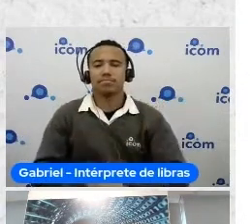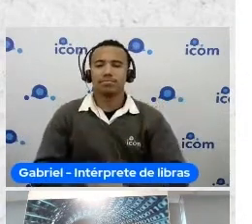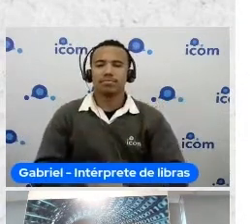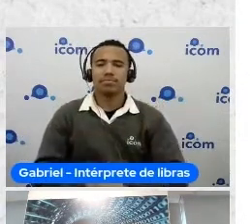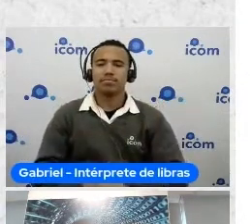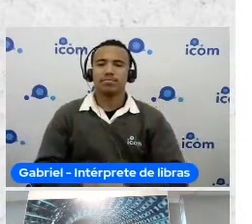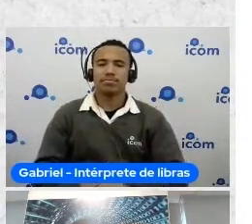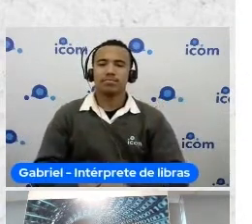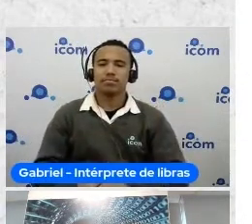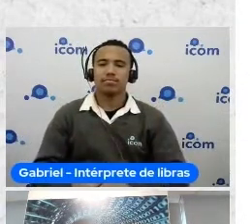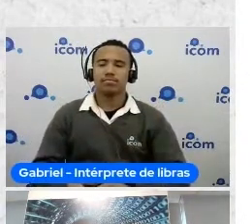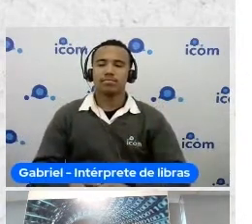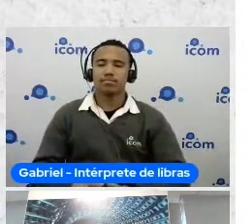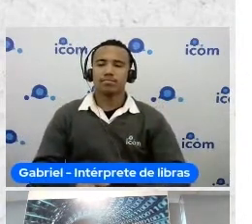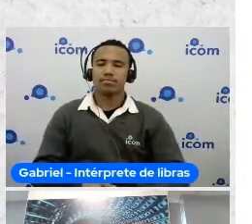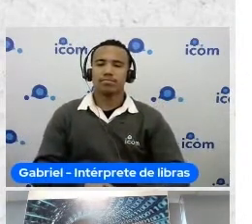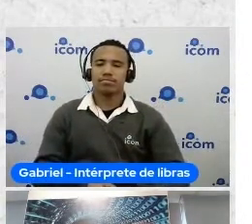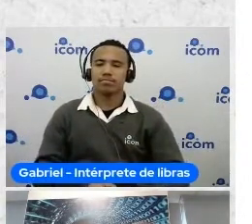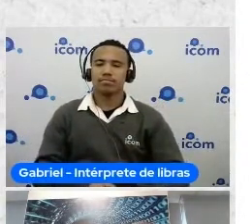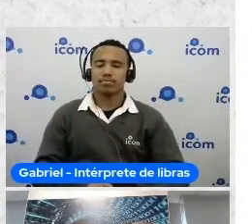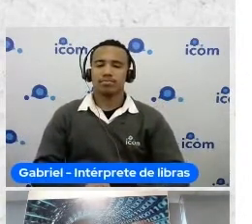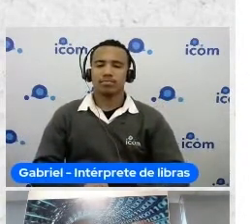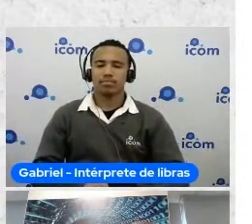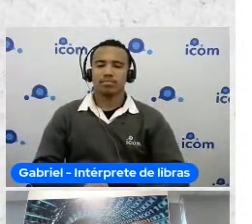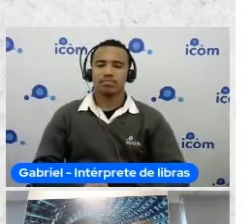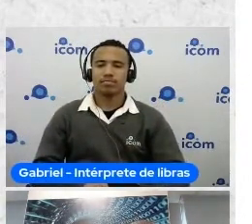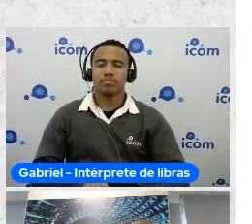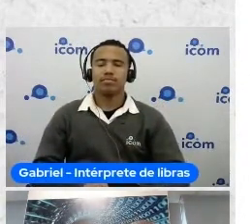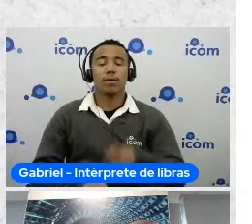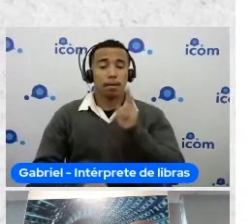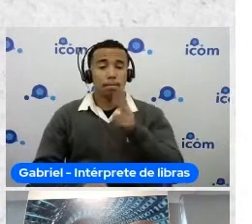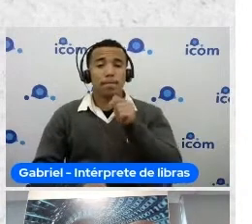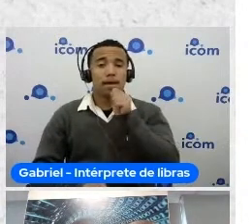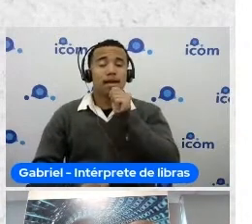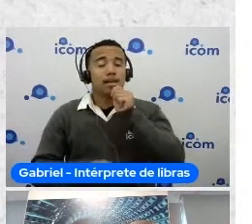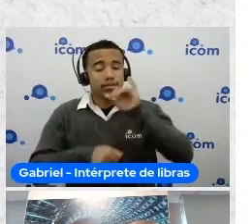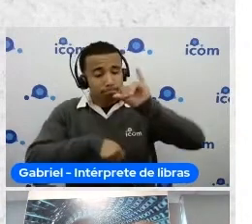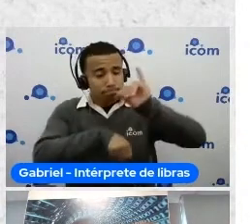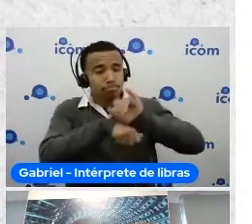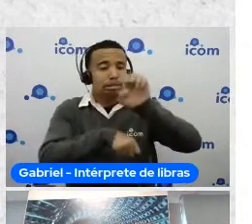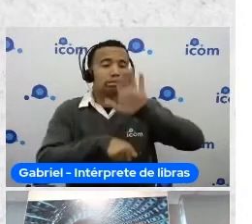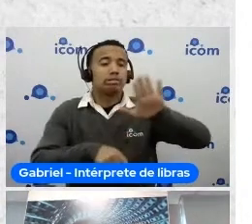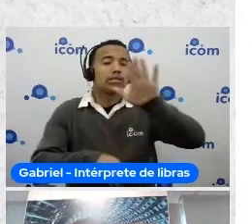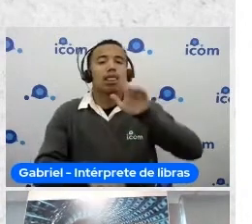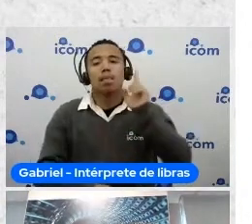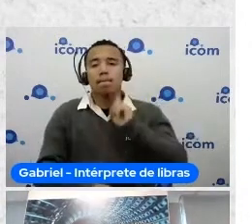ainda no estado de Minas Gerais. A partir desse ponto o